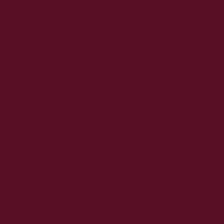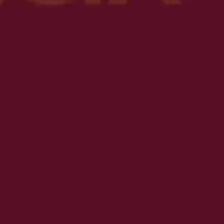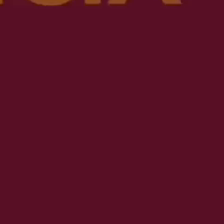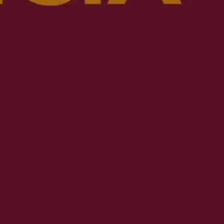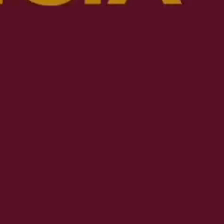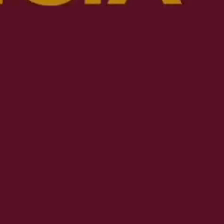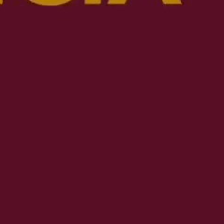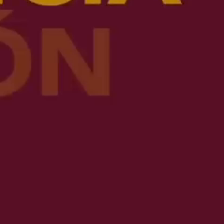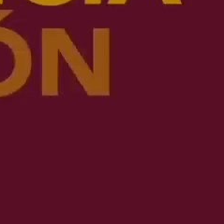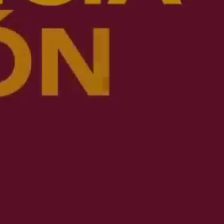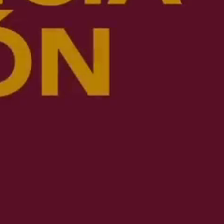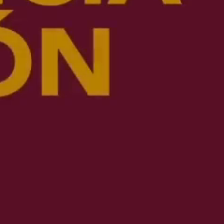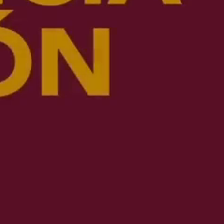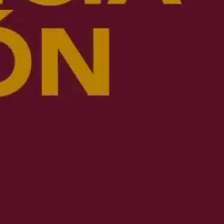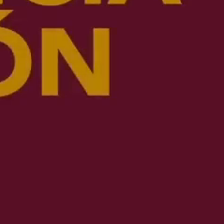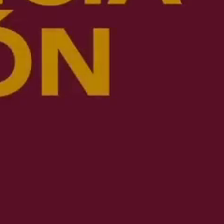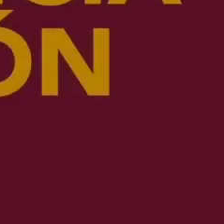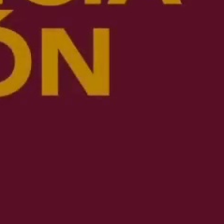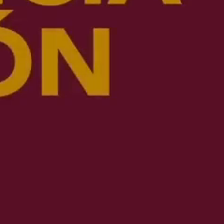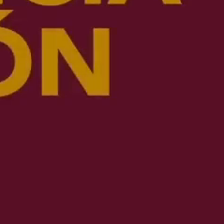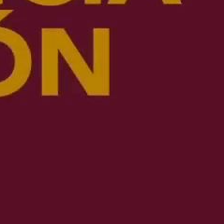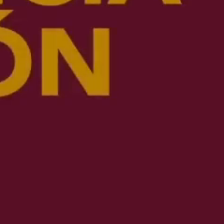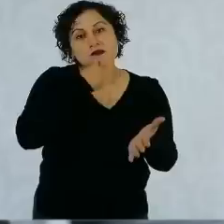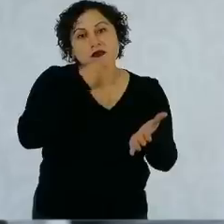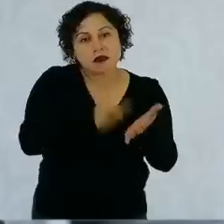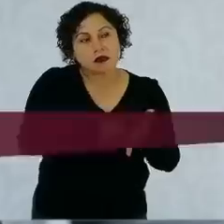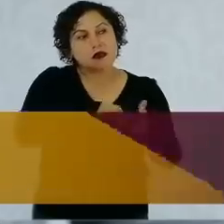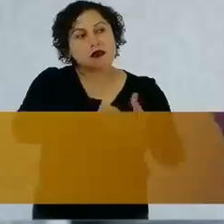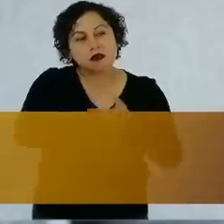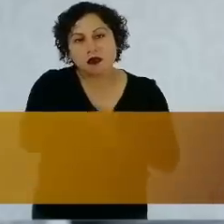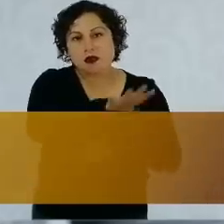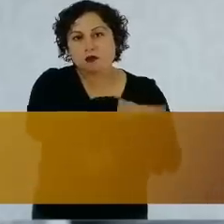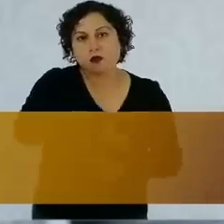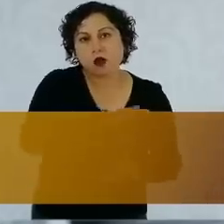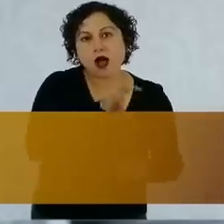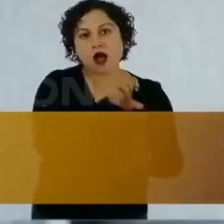inteligencia e investigación Nuestro objetivo es privilegiar el trabajo de